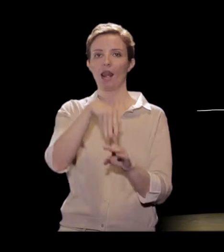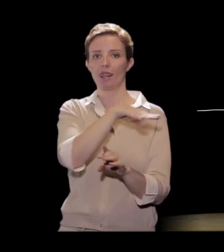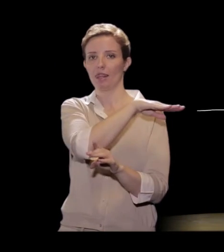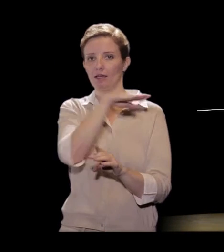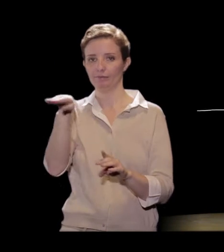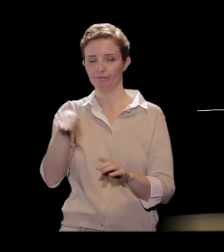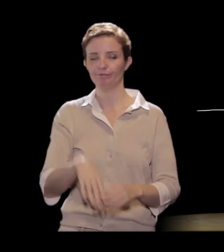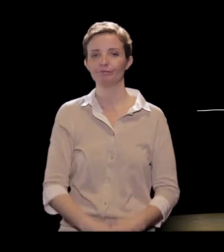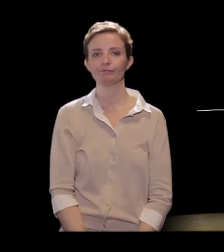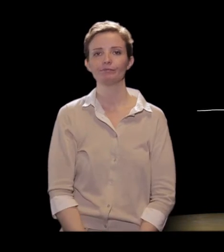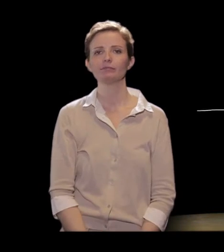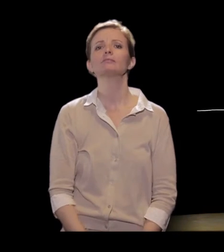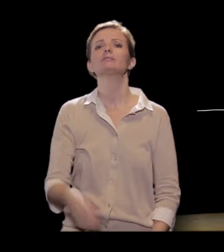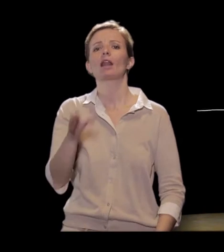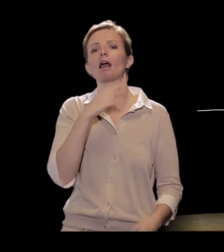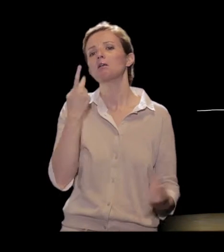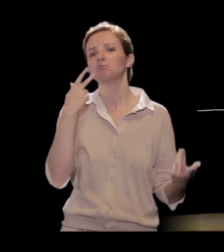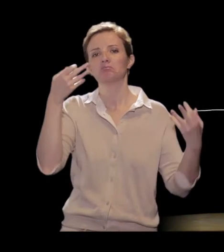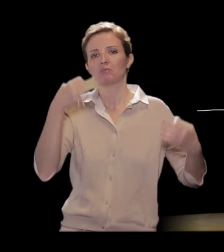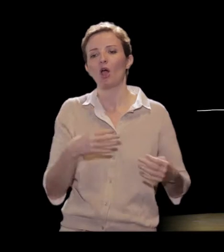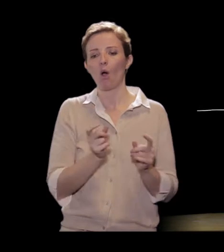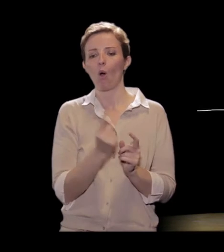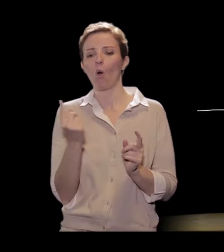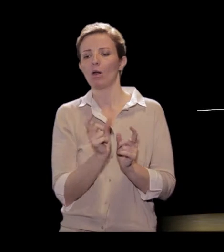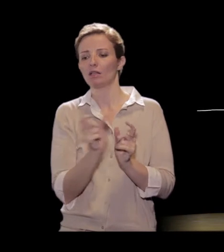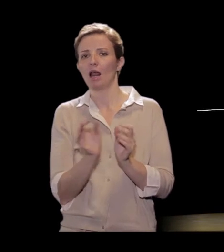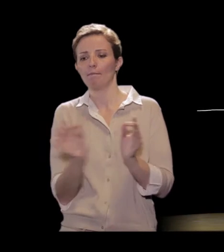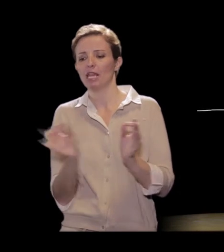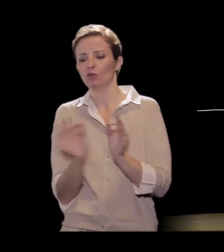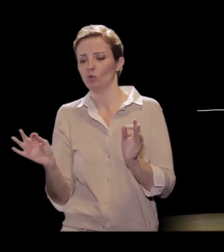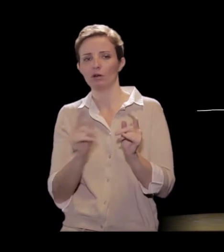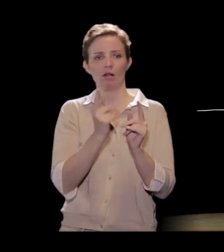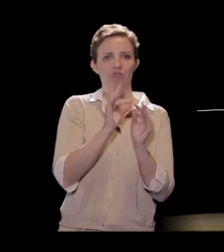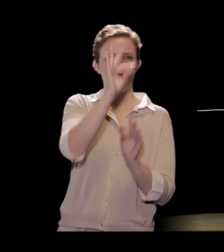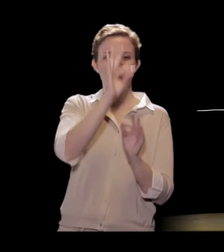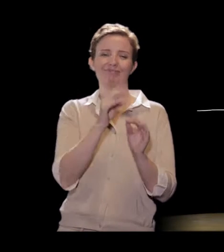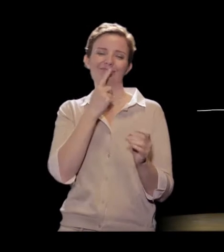Fissate le unità di misura su i due assi, che in genere è la stessa, è possibile rappresentare un punto